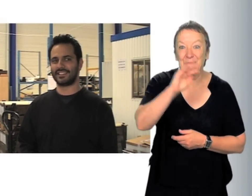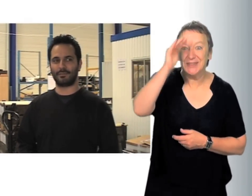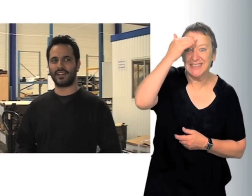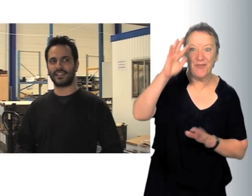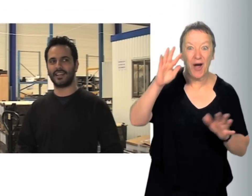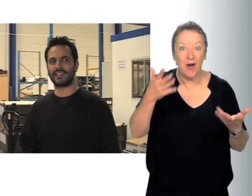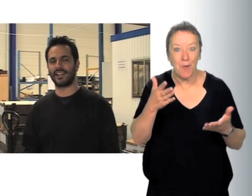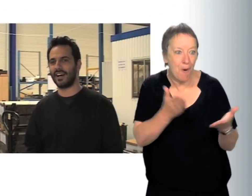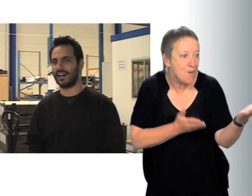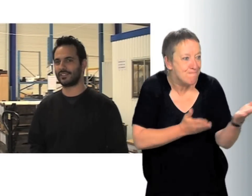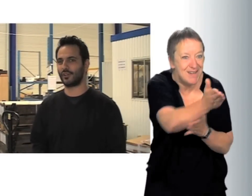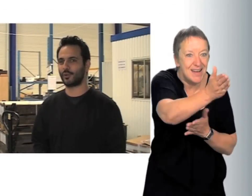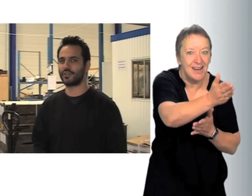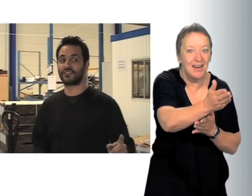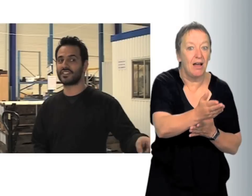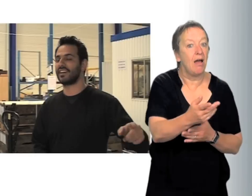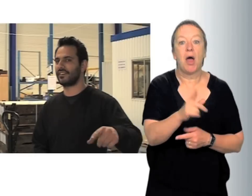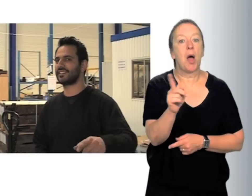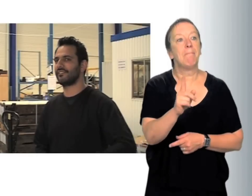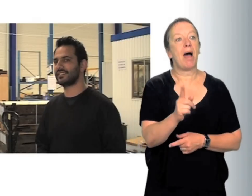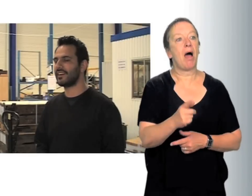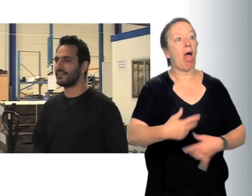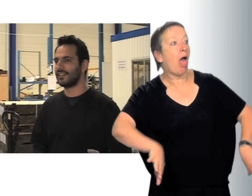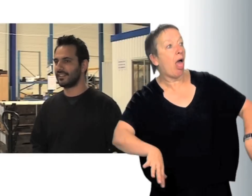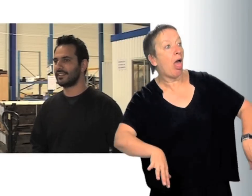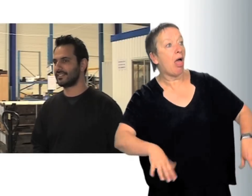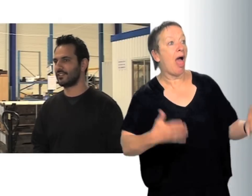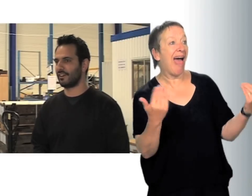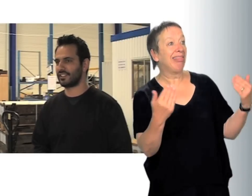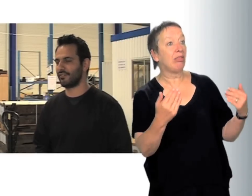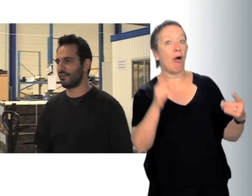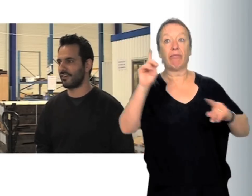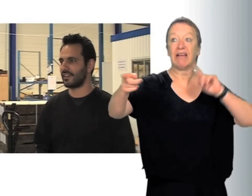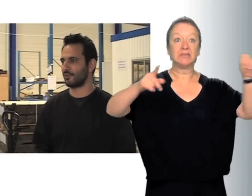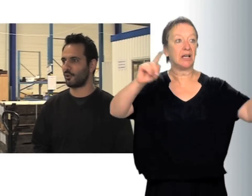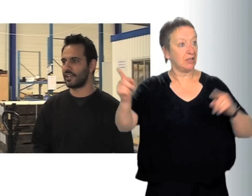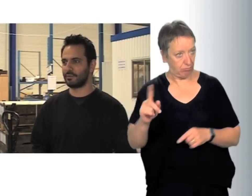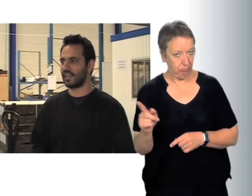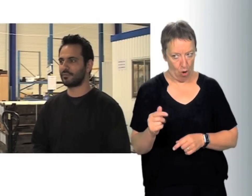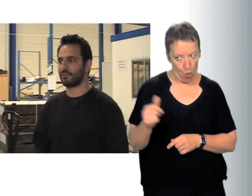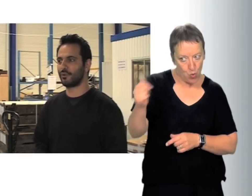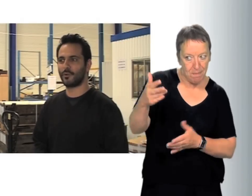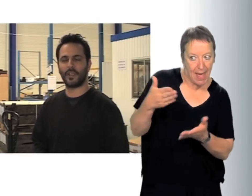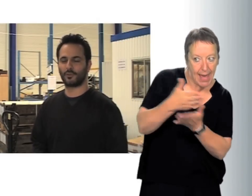Ce n'est pas quelqu'un qui attend qu'on lui dise ce qu'il doit faire. Il essaie de savoir ce qu'il faut faire. On lui explique un petit peu,